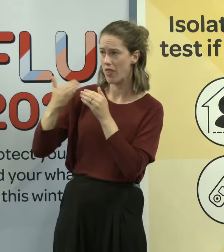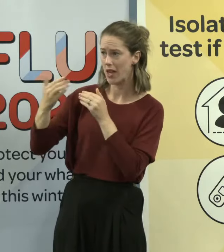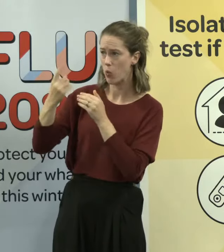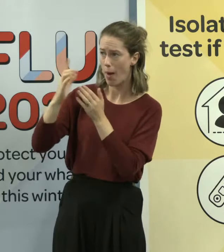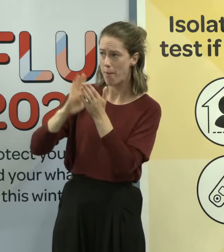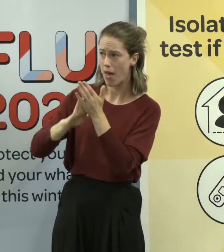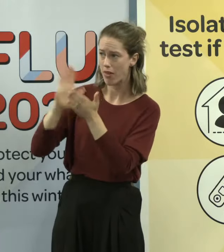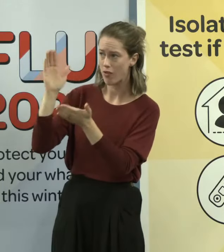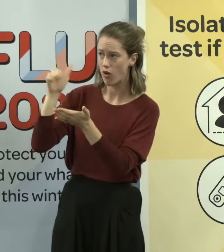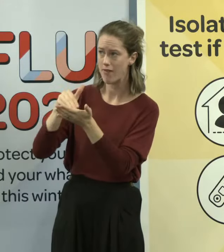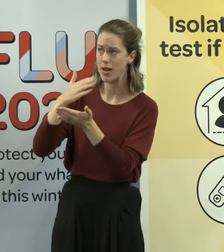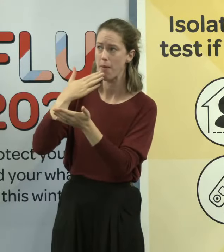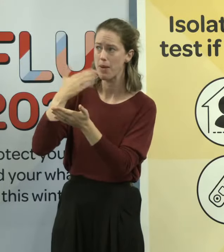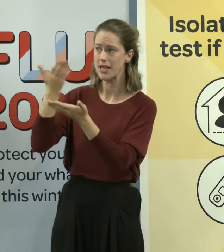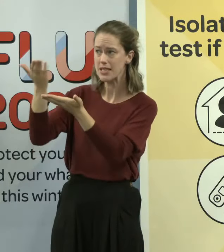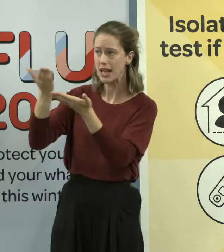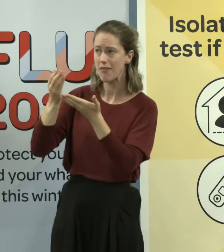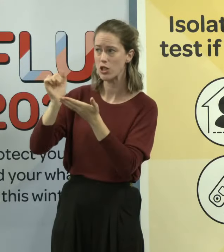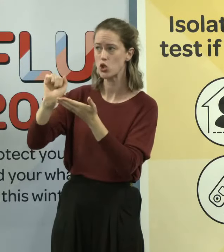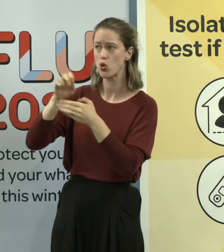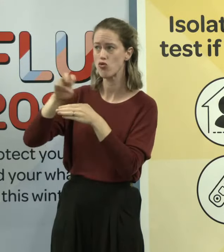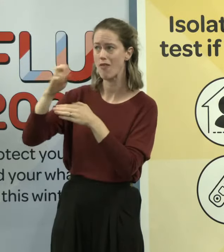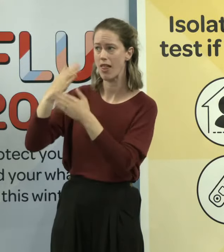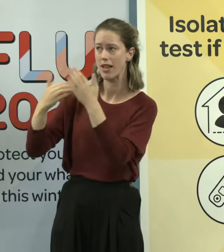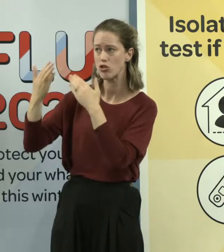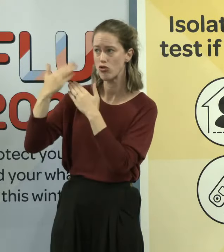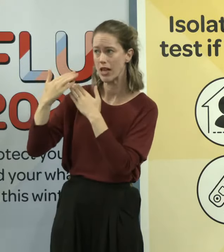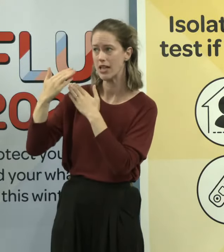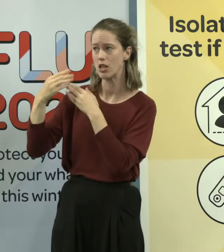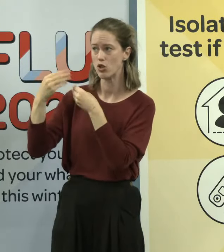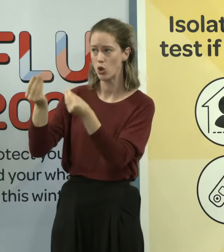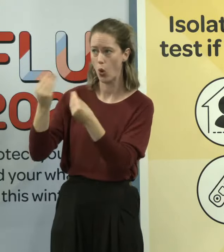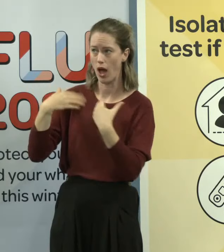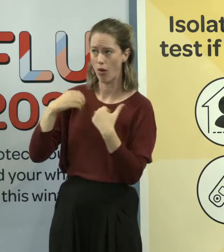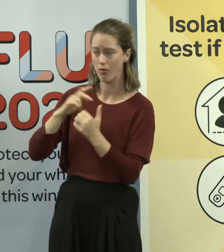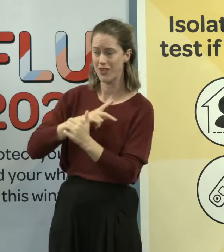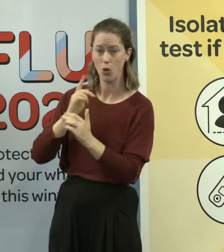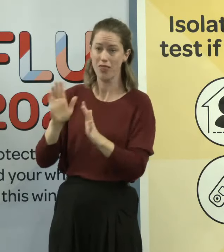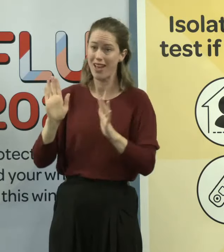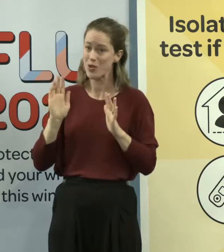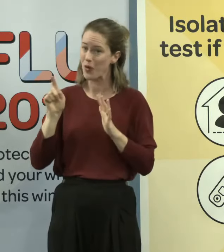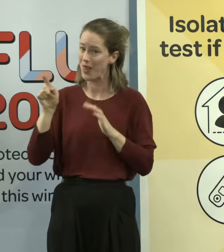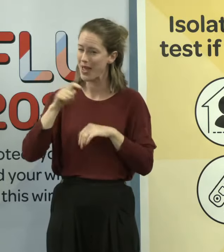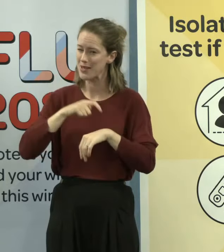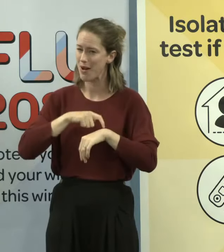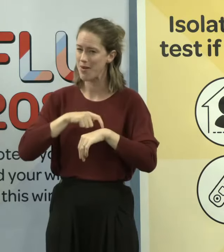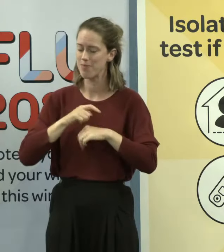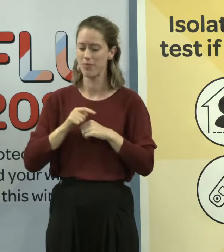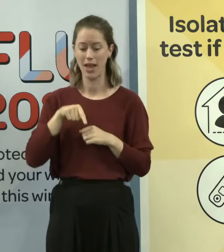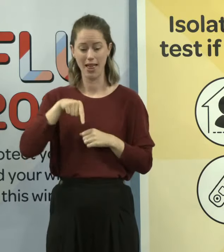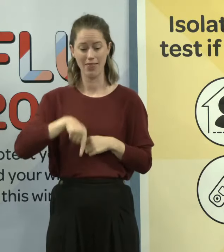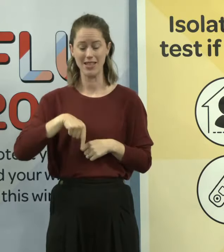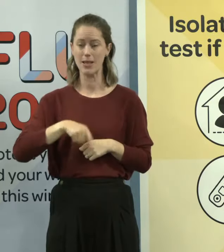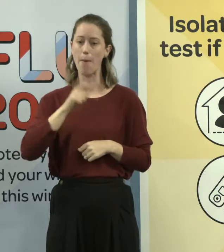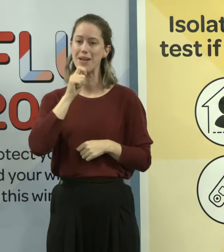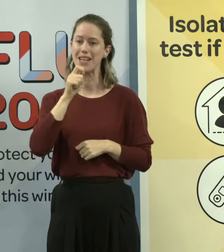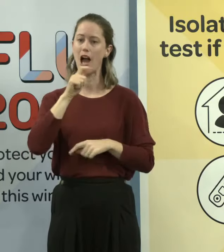karekau i Aotearoa. I taua wa, ka pataihia nga kaimori haere ki